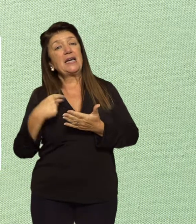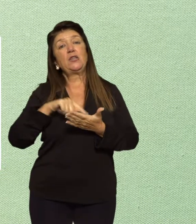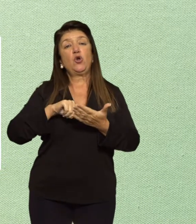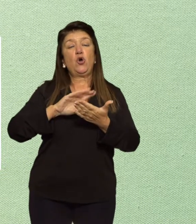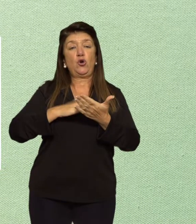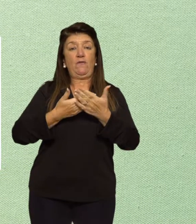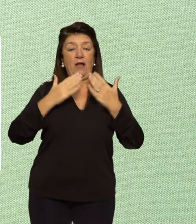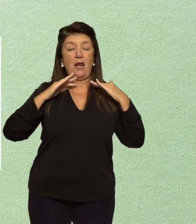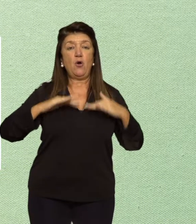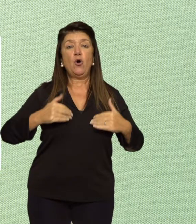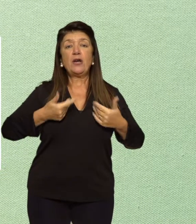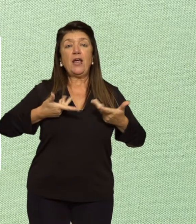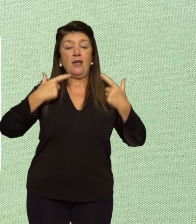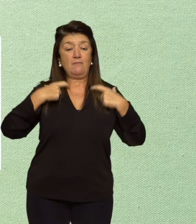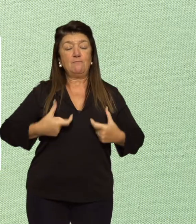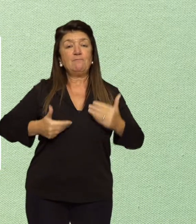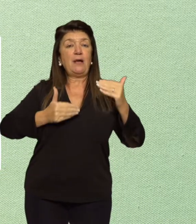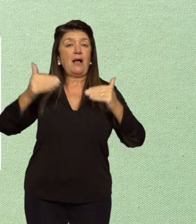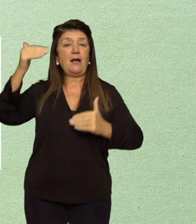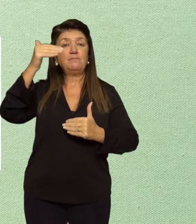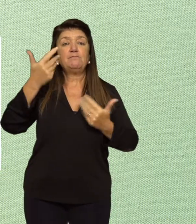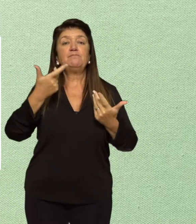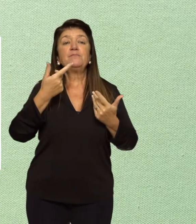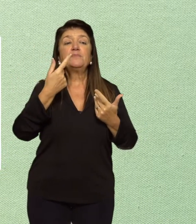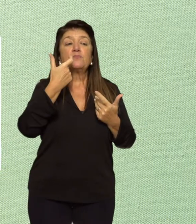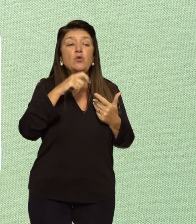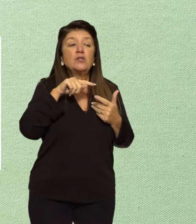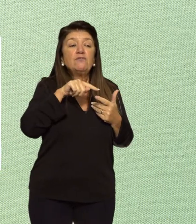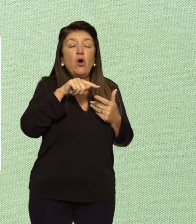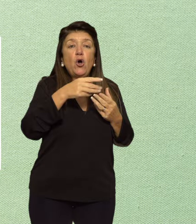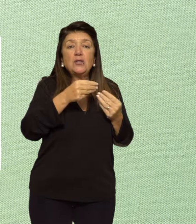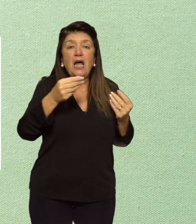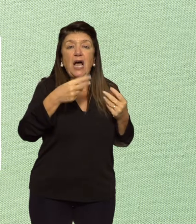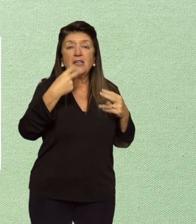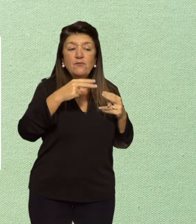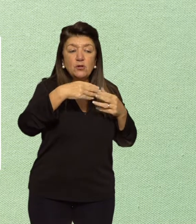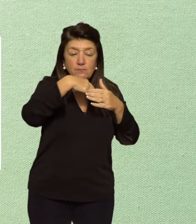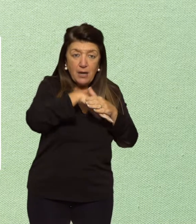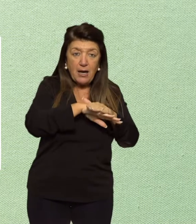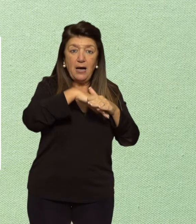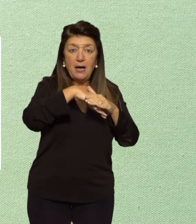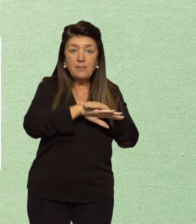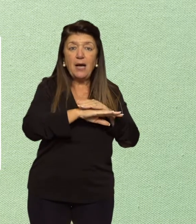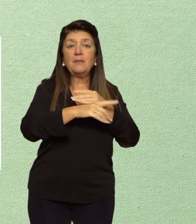Perché è per questo che poi abbiamo avuto tantissima pubblicità, ringraziamo tantissimo i media di tutta